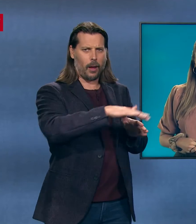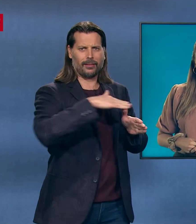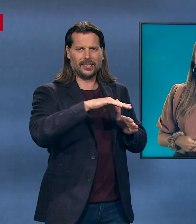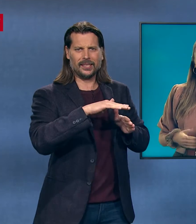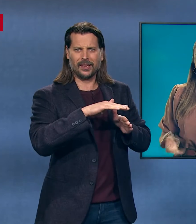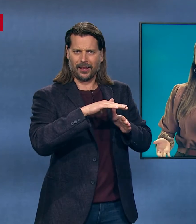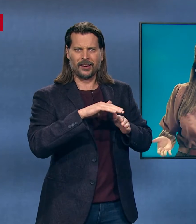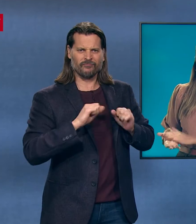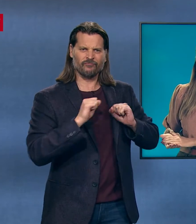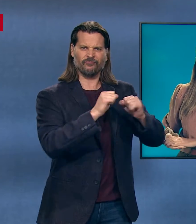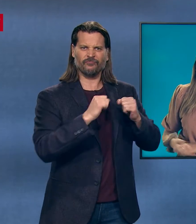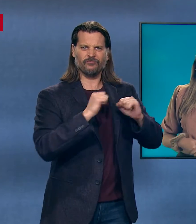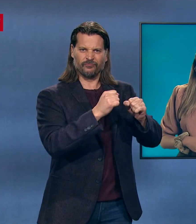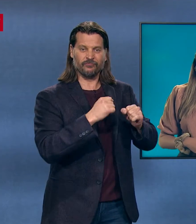Ich habe sie in Zürich begleitet.